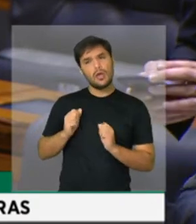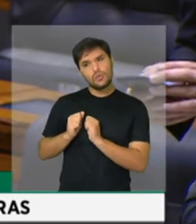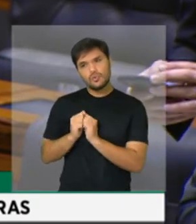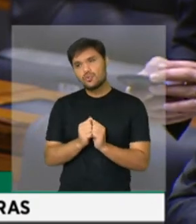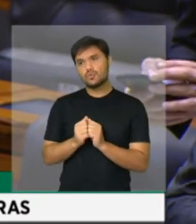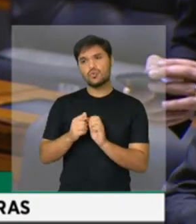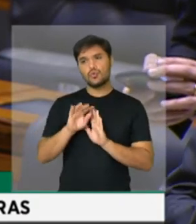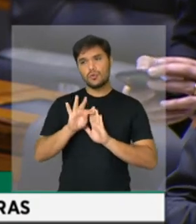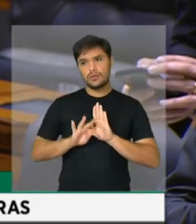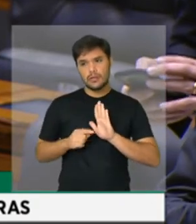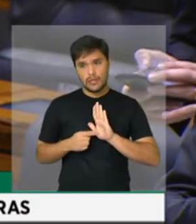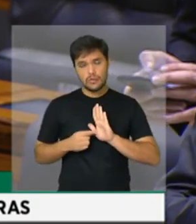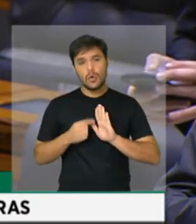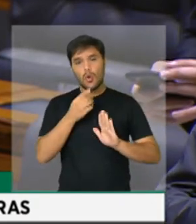FOI FEITO E CONSTRUÍDO NO